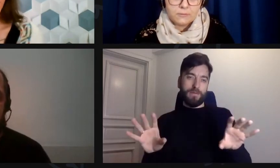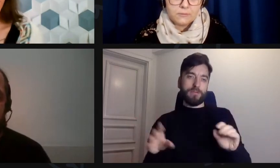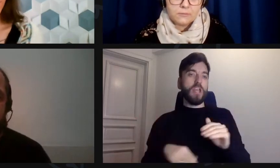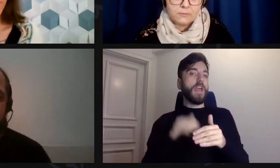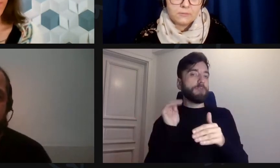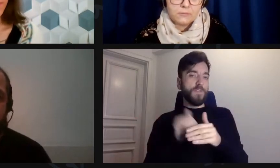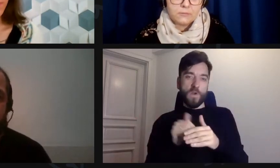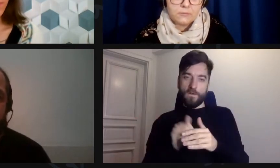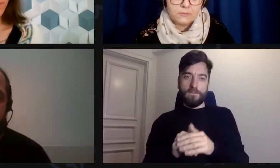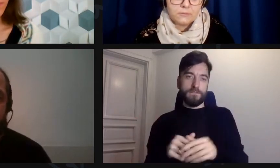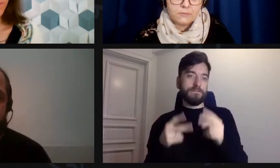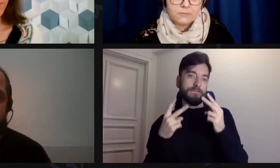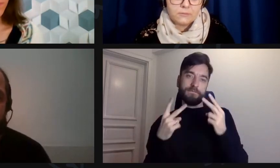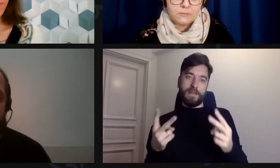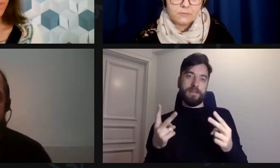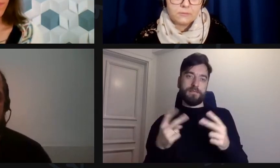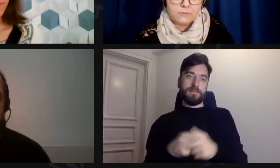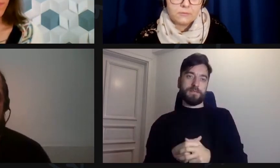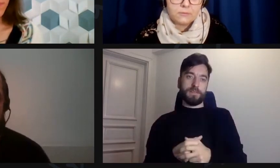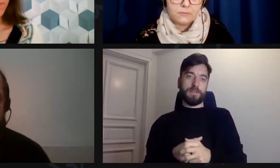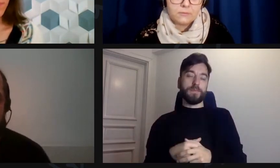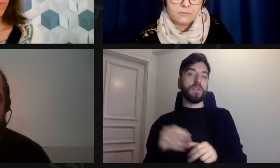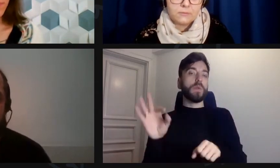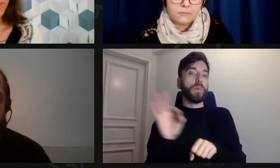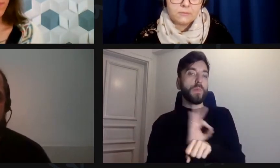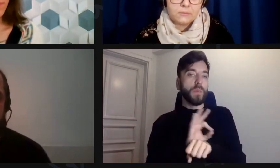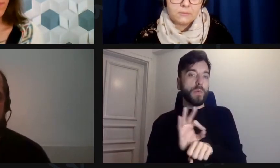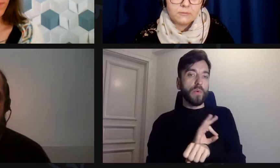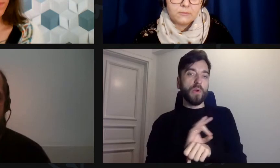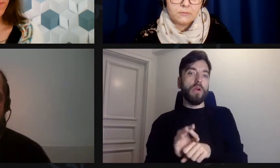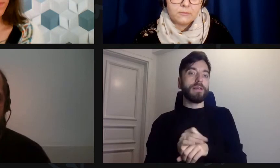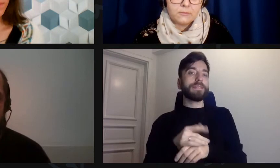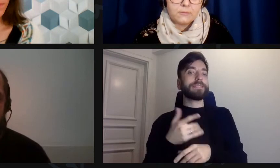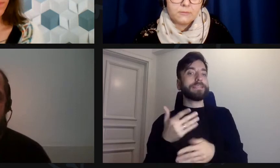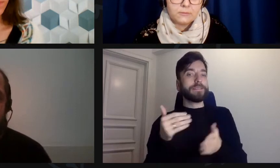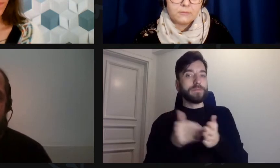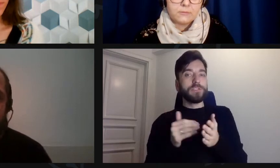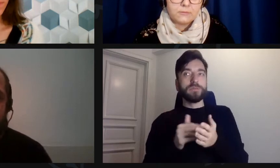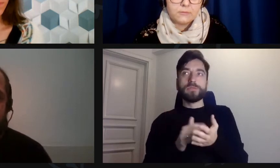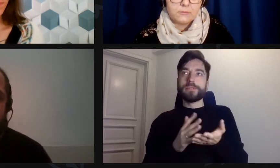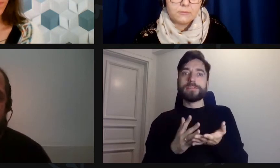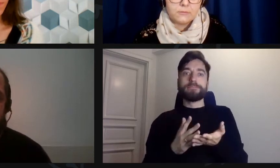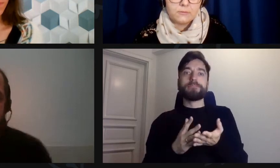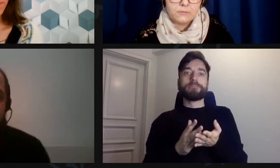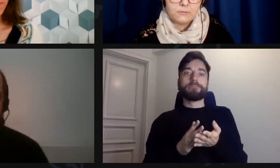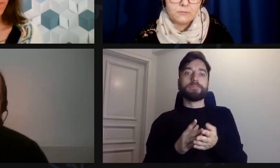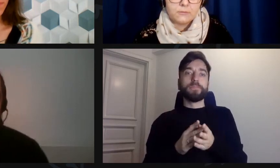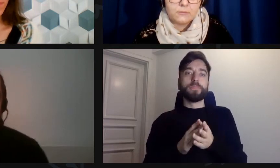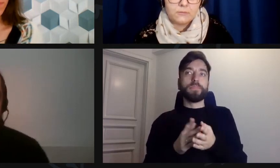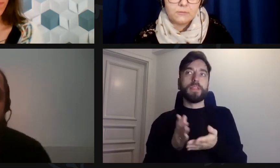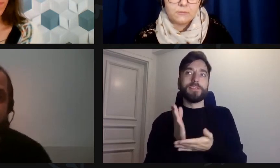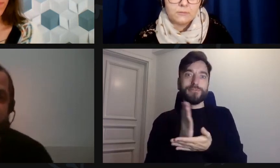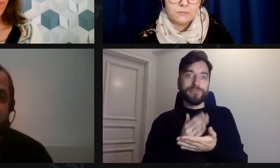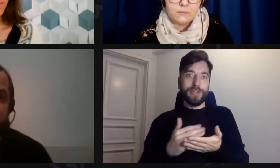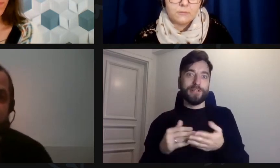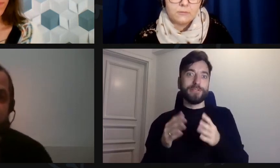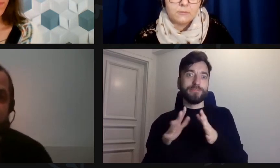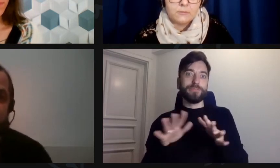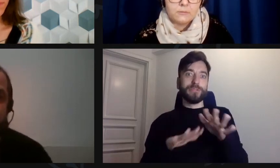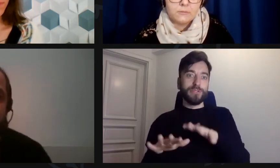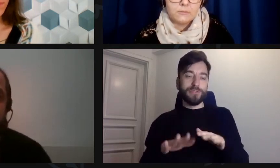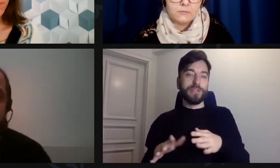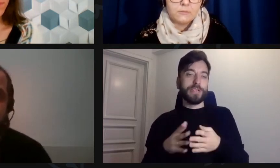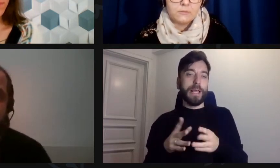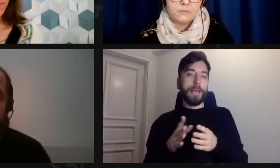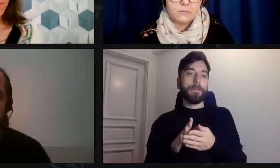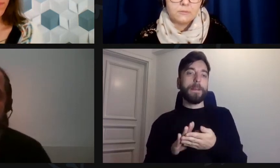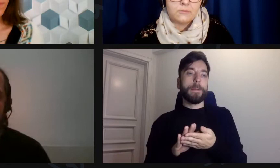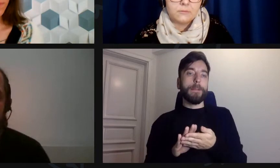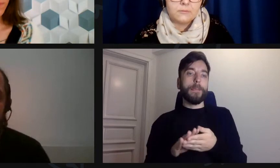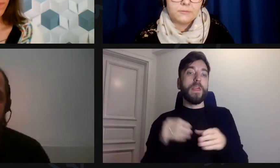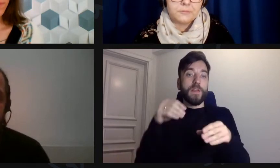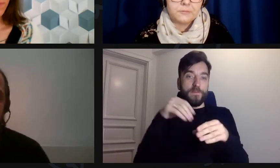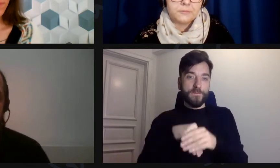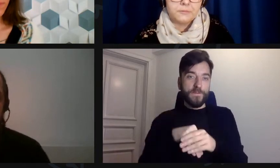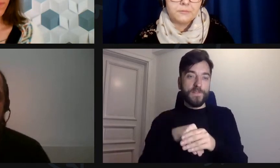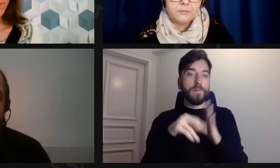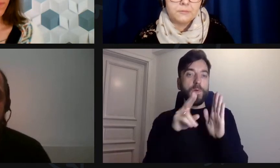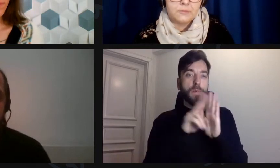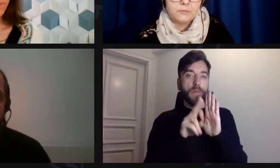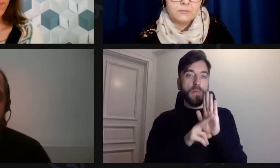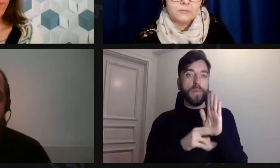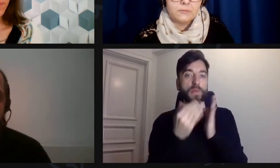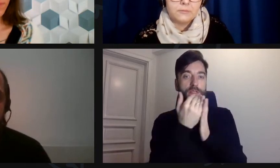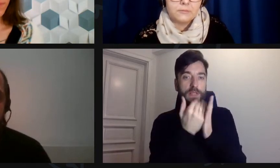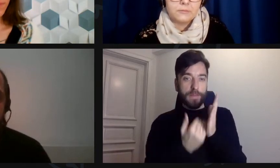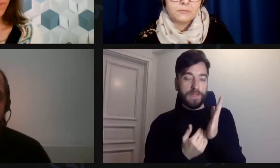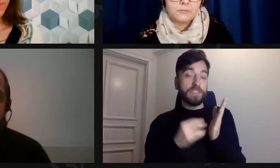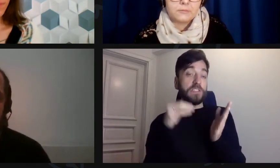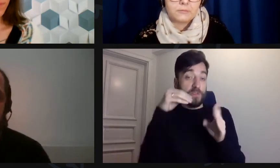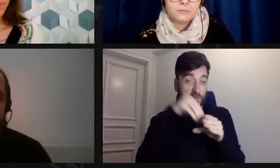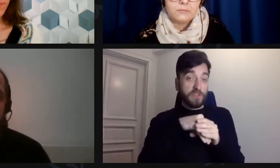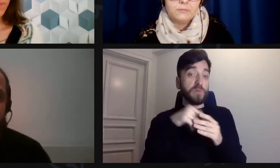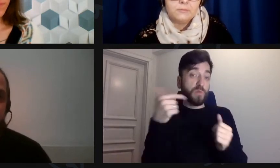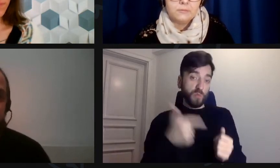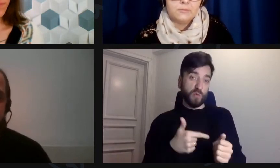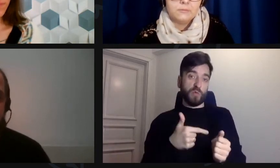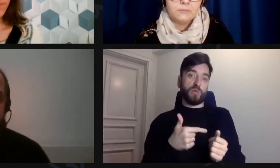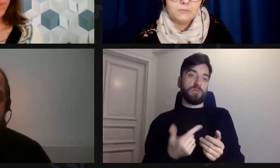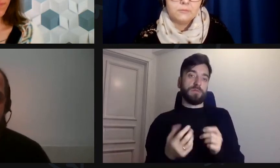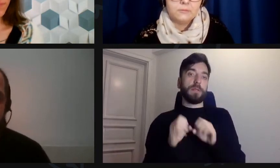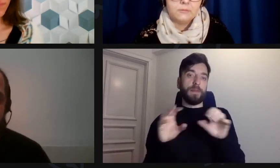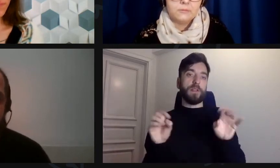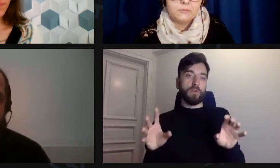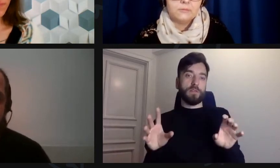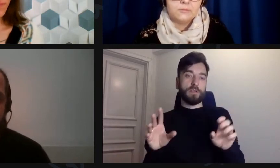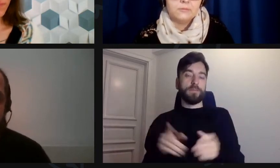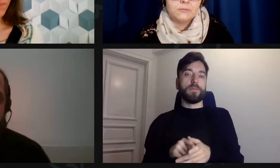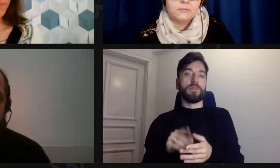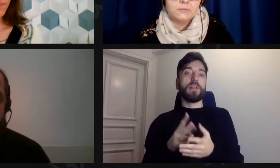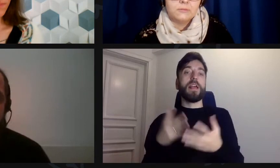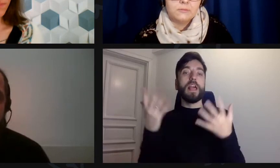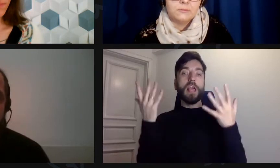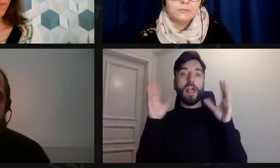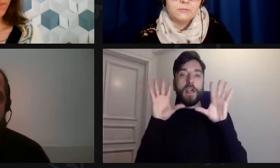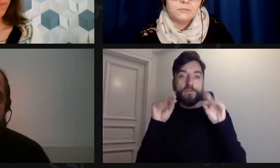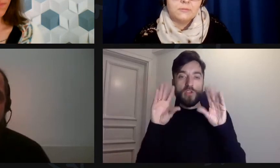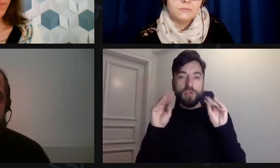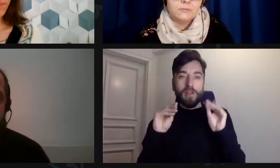Musi być ta przestrzeń, na te możliwości. Na zajęciach pozalekcyjnych, popołudniowych jej nie widzę.